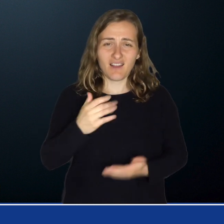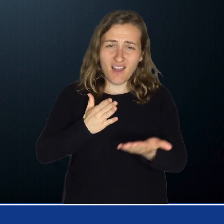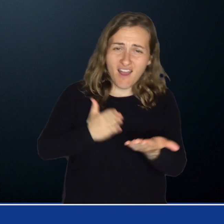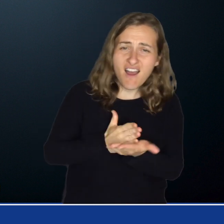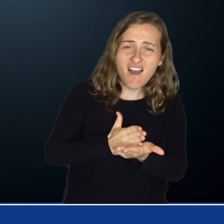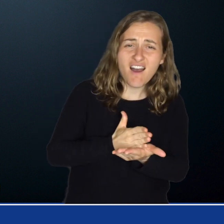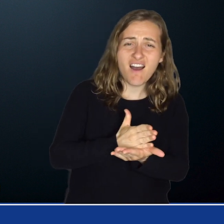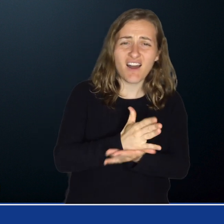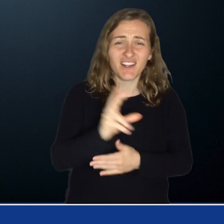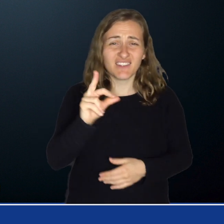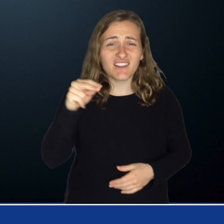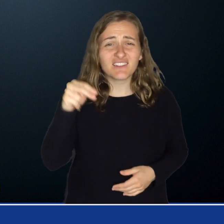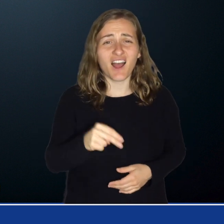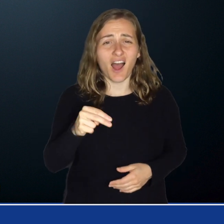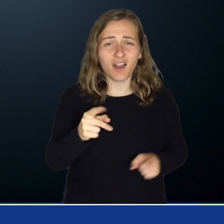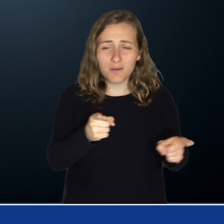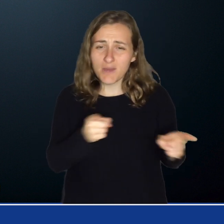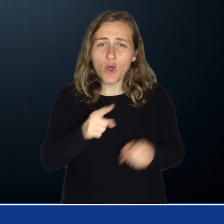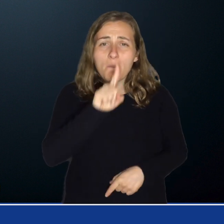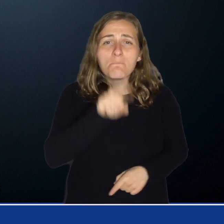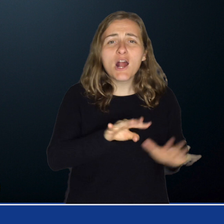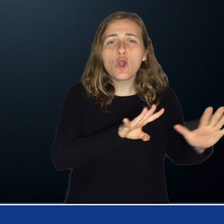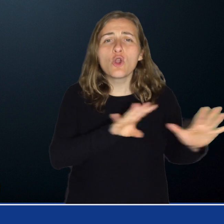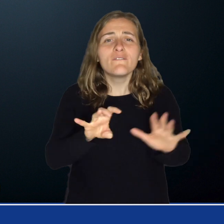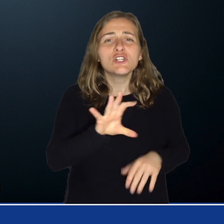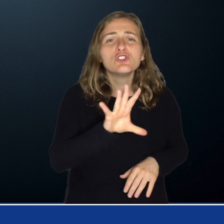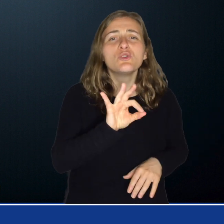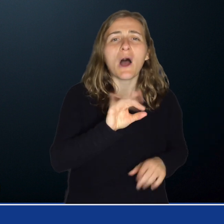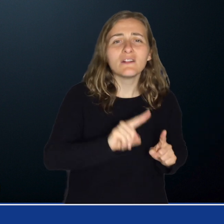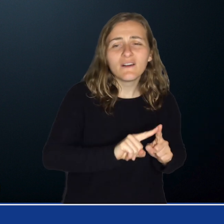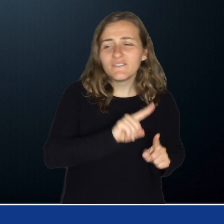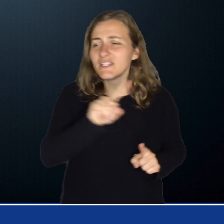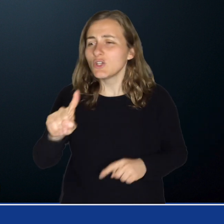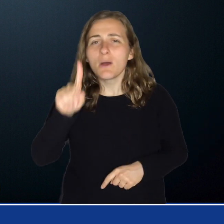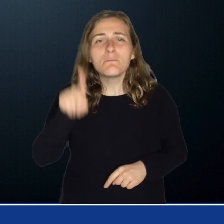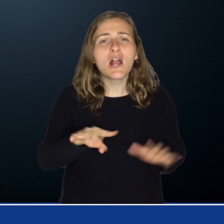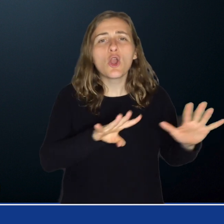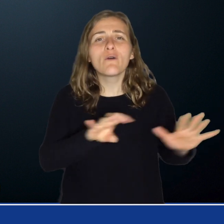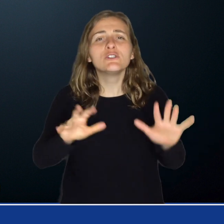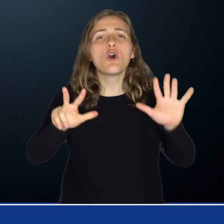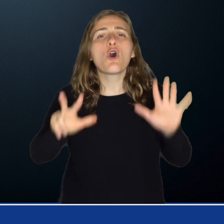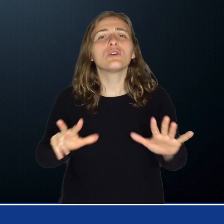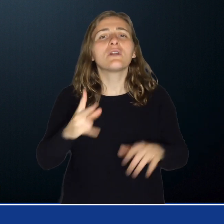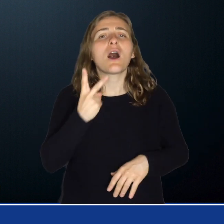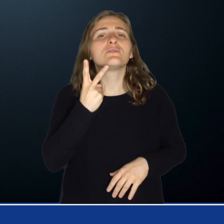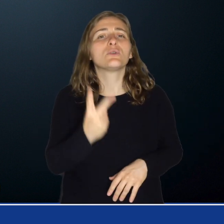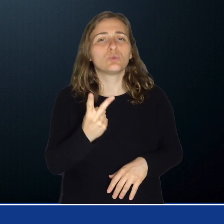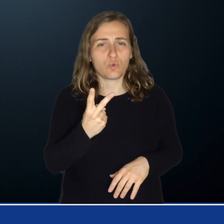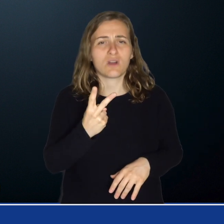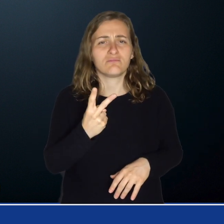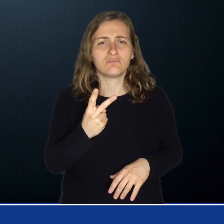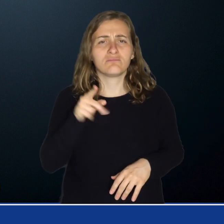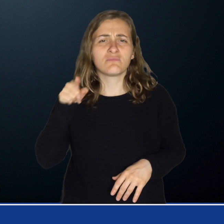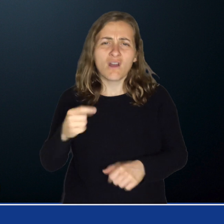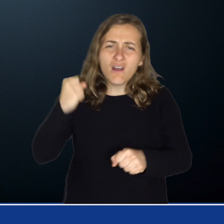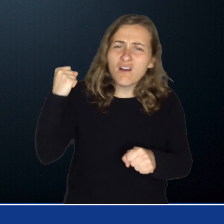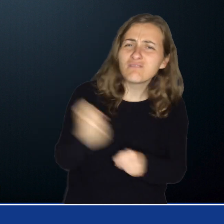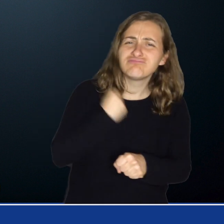Presidente dell’Ente Nazionale Sordi per più di 30 anni (1950-1982)